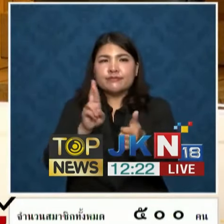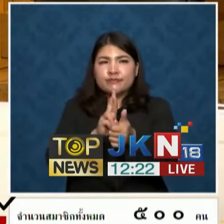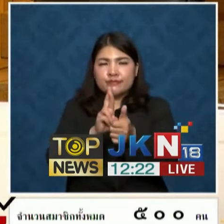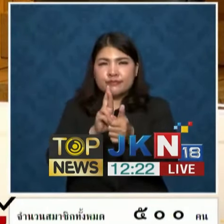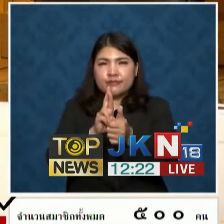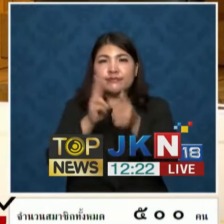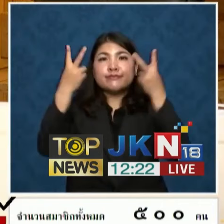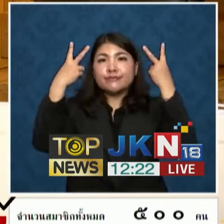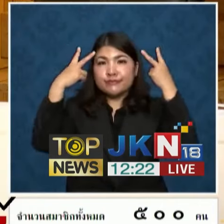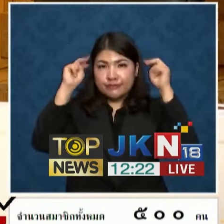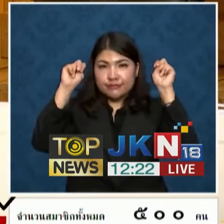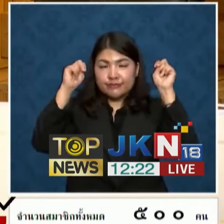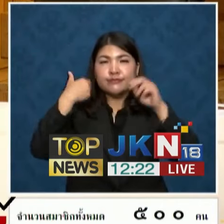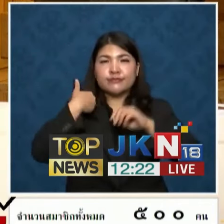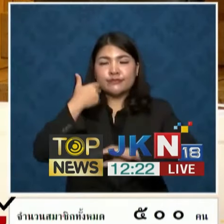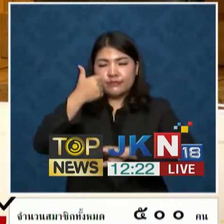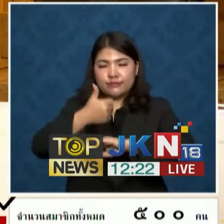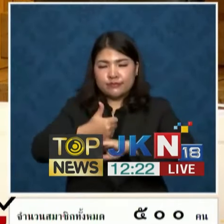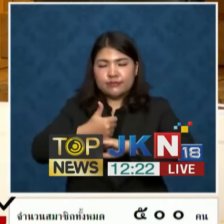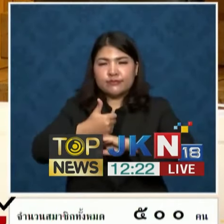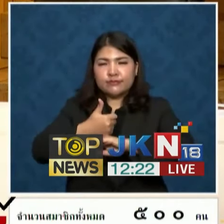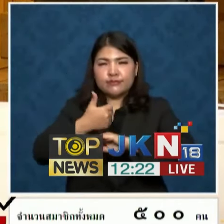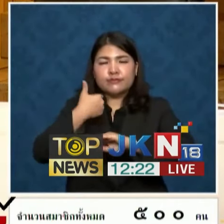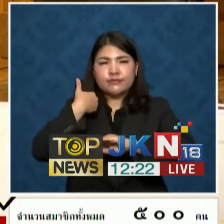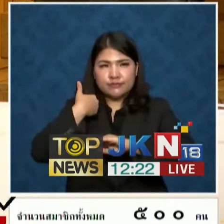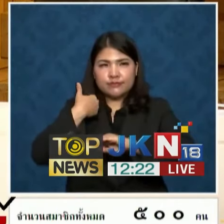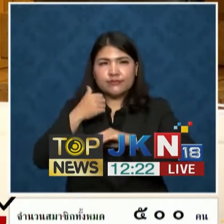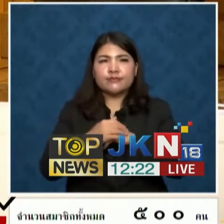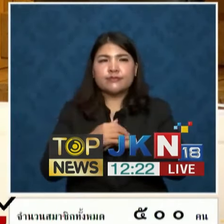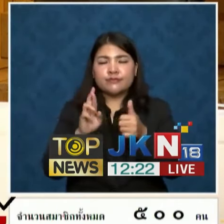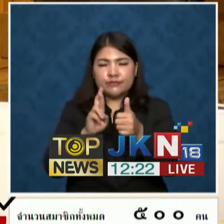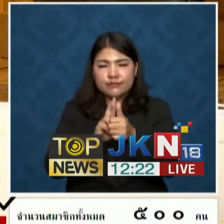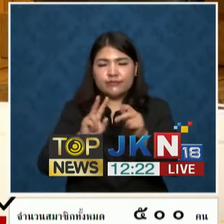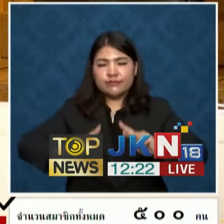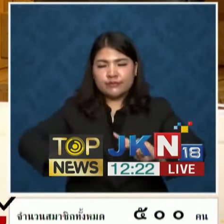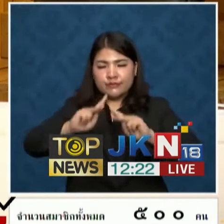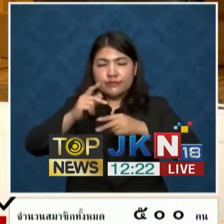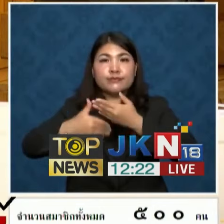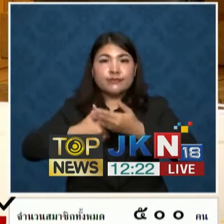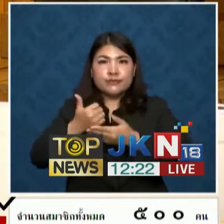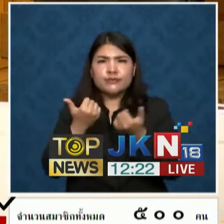ออกตั้งแต่ยุคสนชกรมราชทัณฑ์และรัฐมนตรี ยุติธรรมรวมถึงนายกรัฐมนตรีชุดนี้ไม่มี